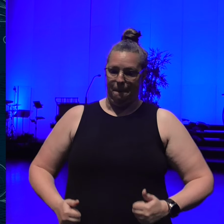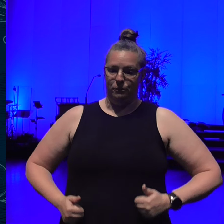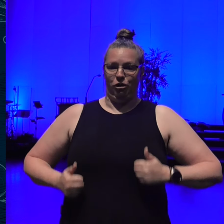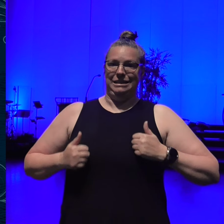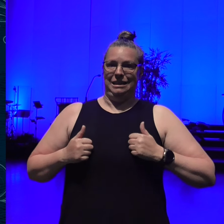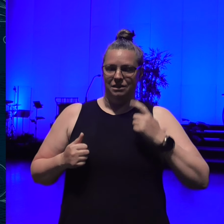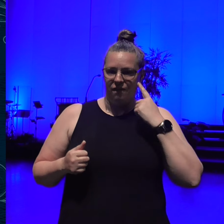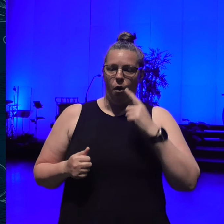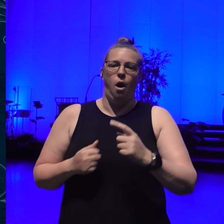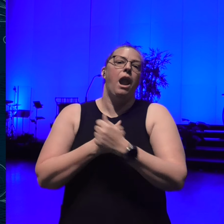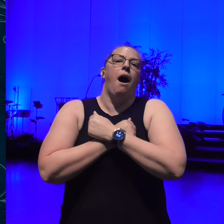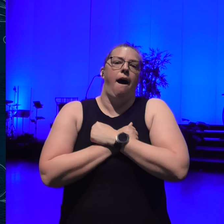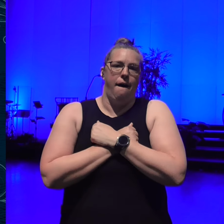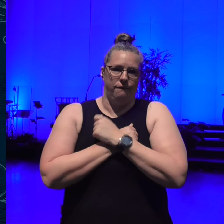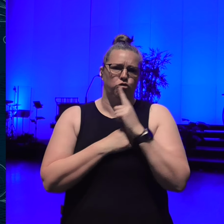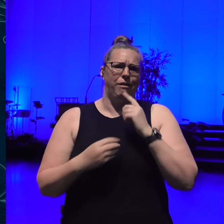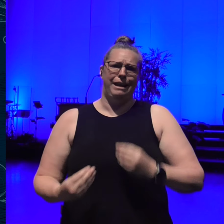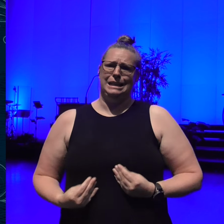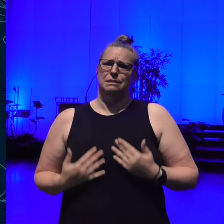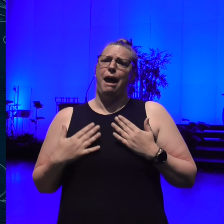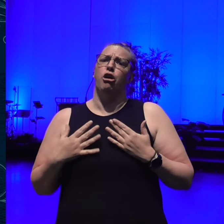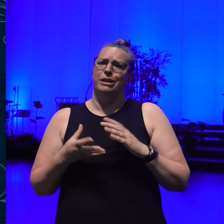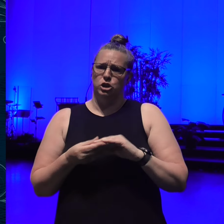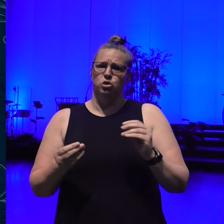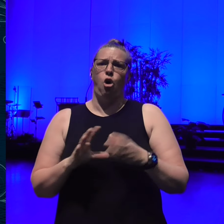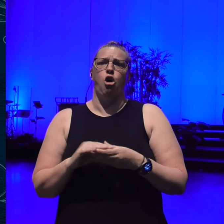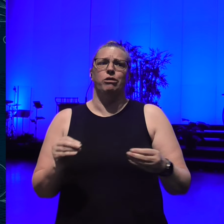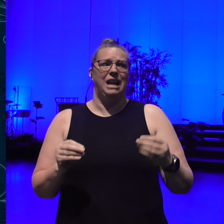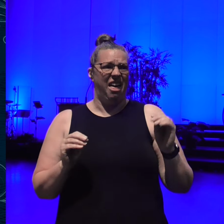para todos y cada uno de nosotros Y hay entradas anticipadas disponibles Creo que hoy vamos a regalar